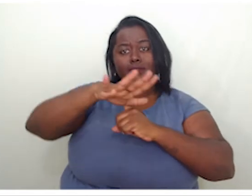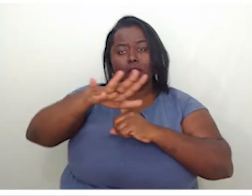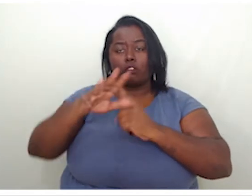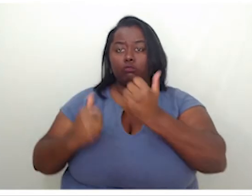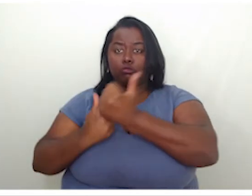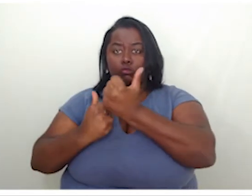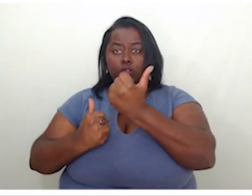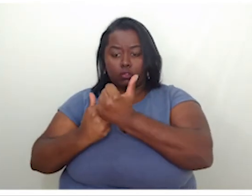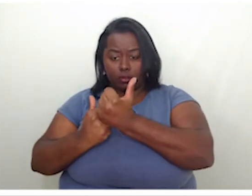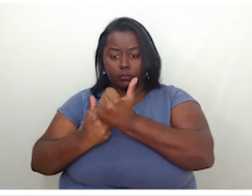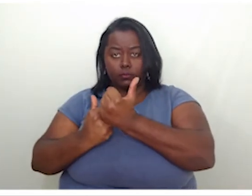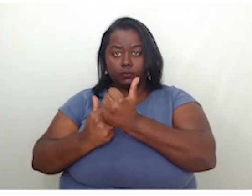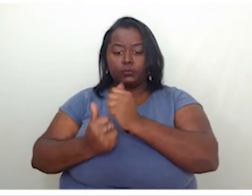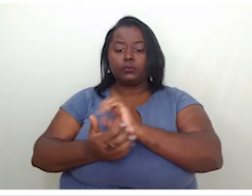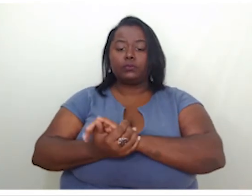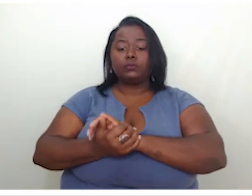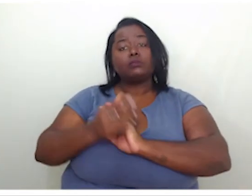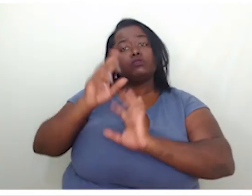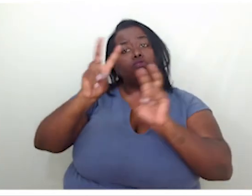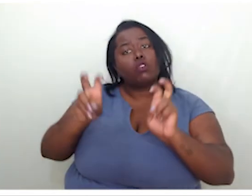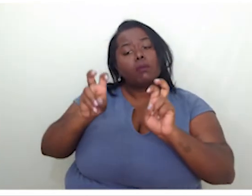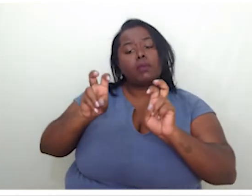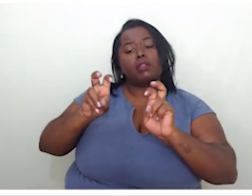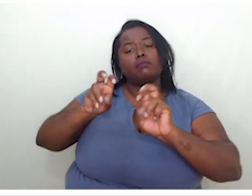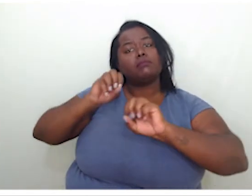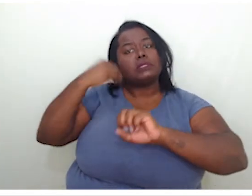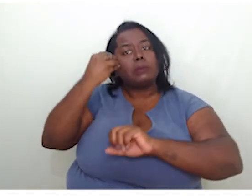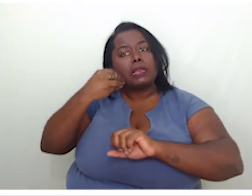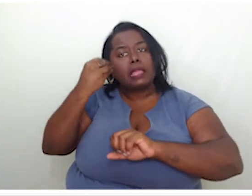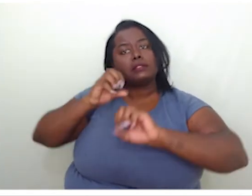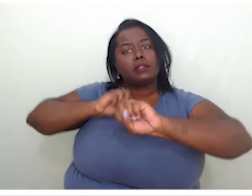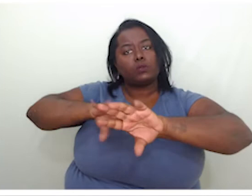Cuando estamos pensando en este estudio, presencia cognitiva